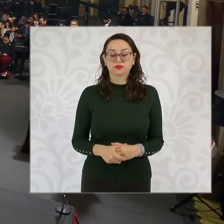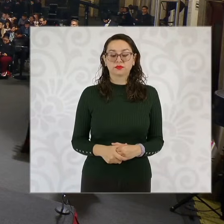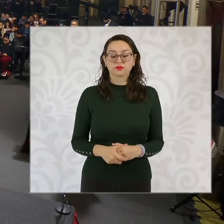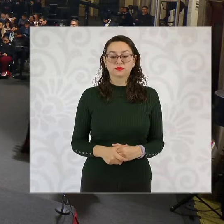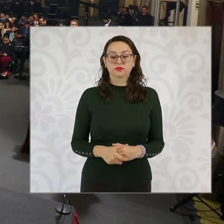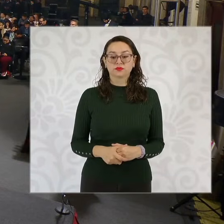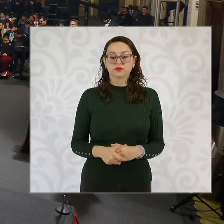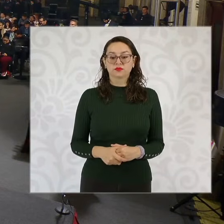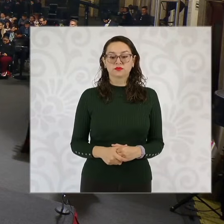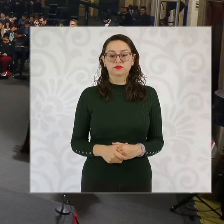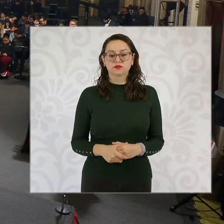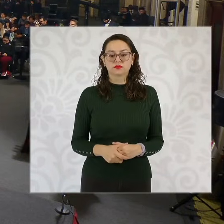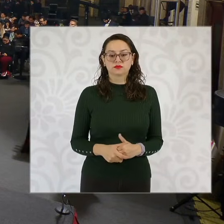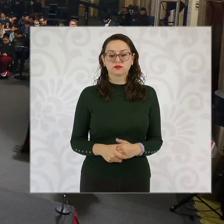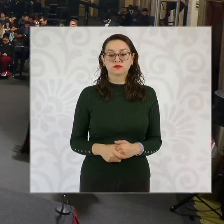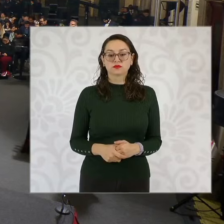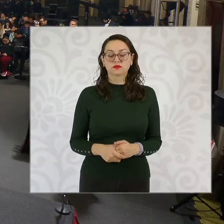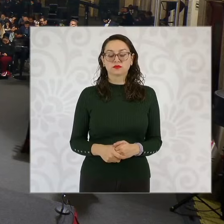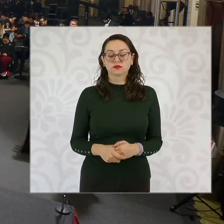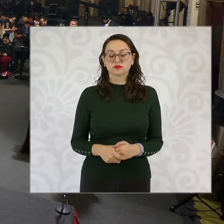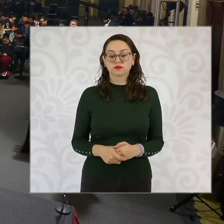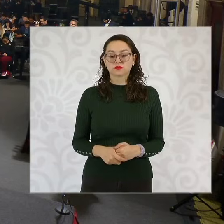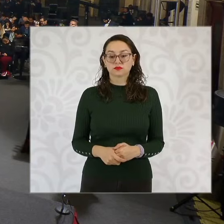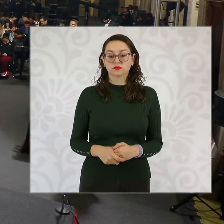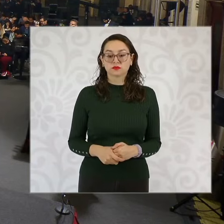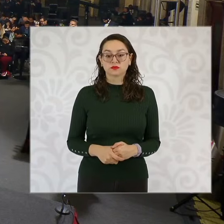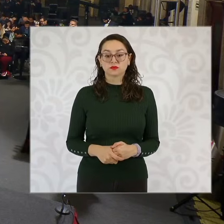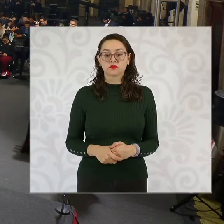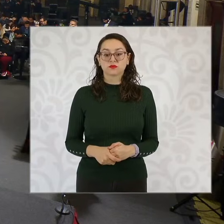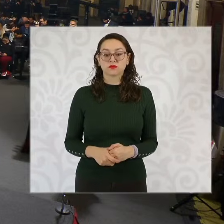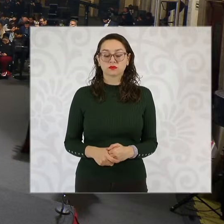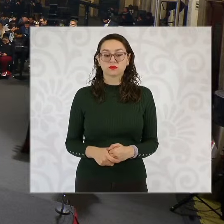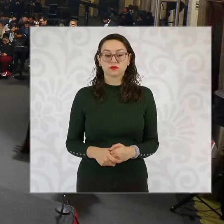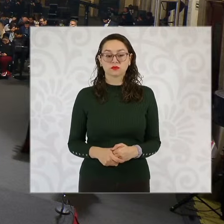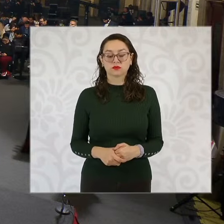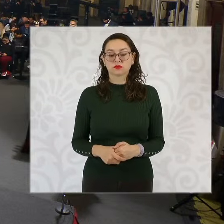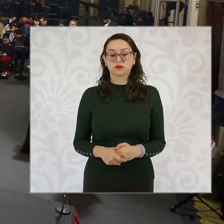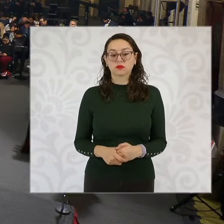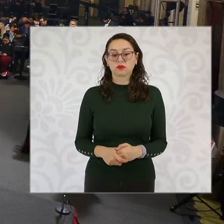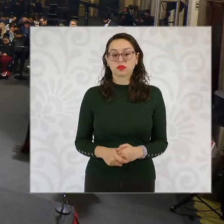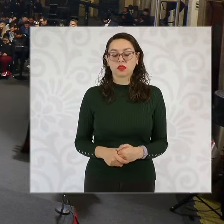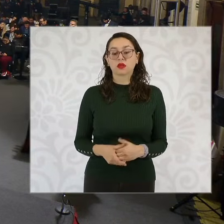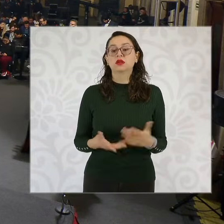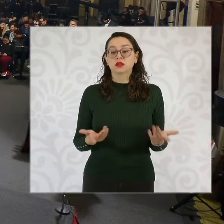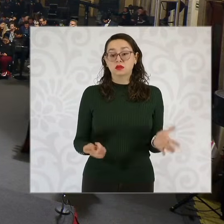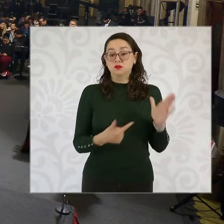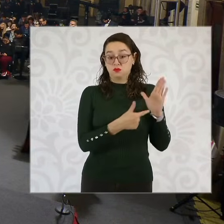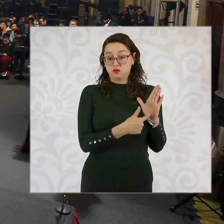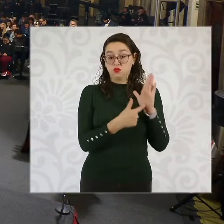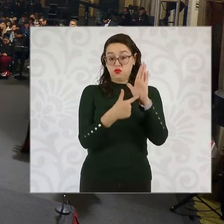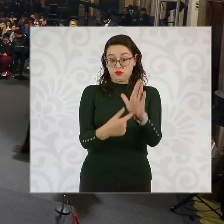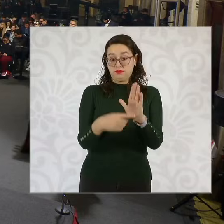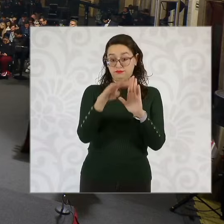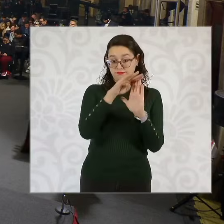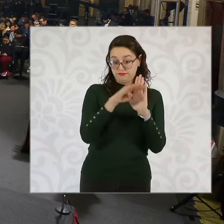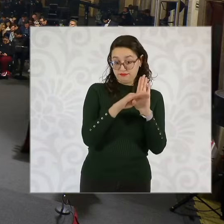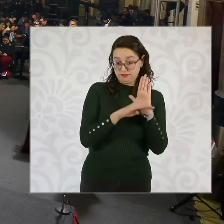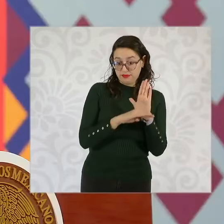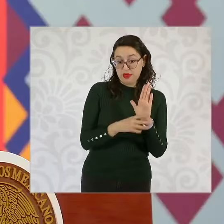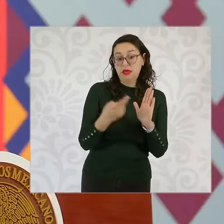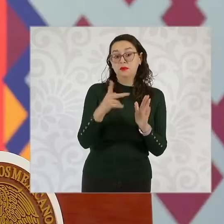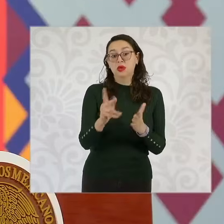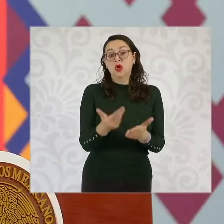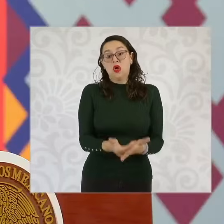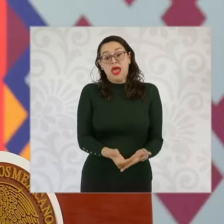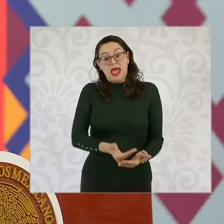e antes de empezar las líneas estratégicas quisiera retomar las palabras de nuestra